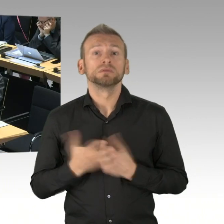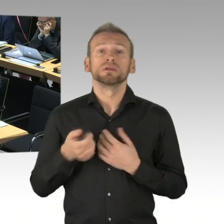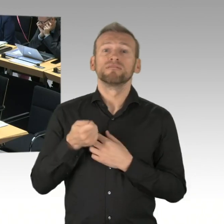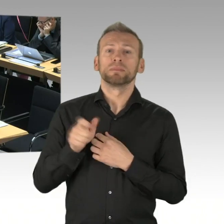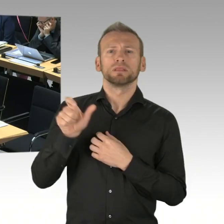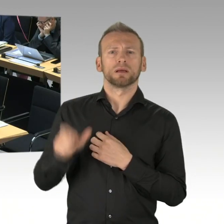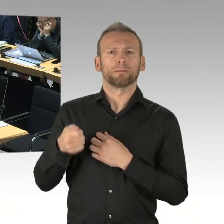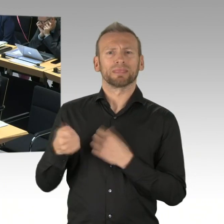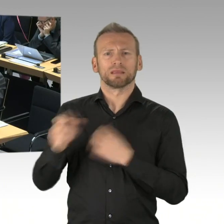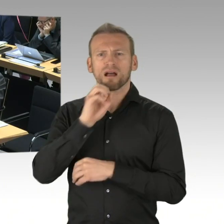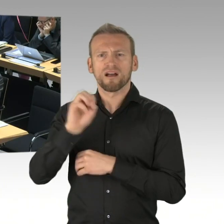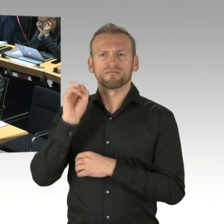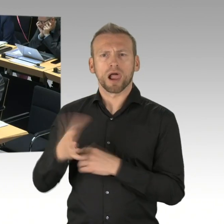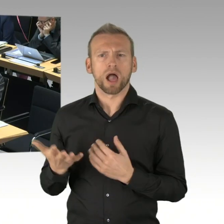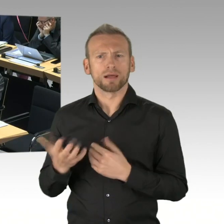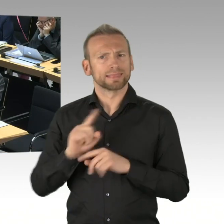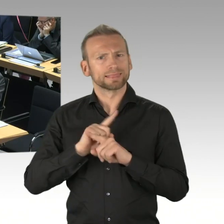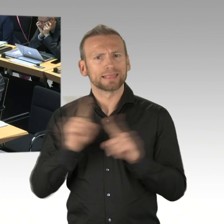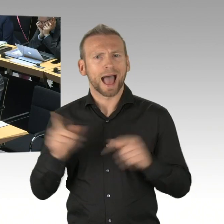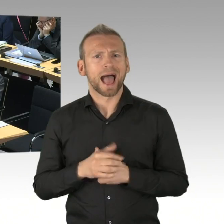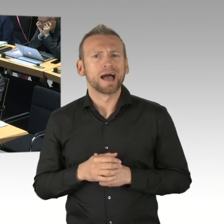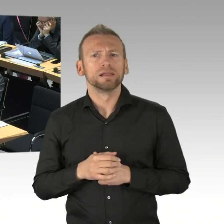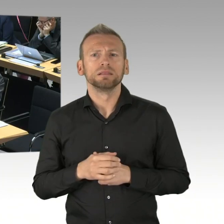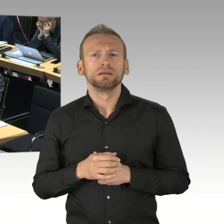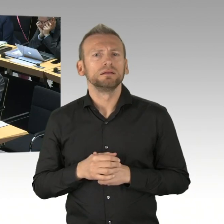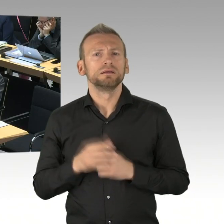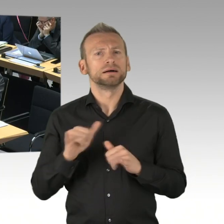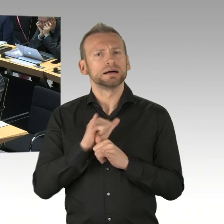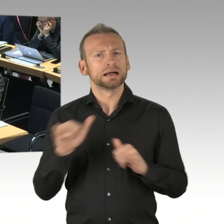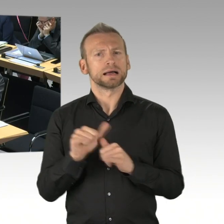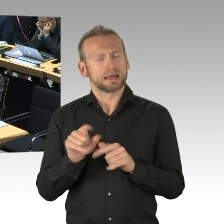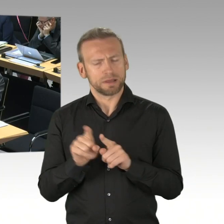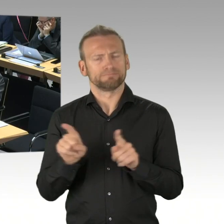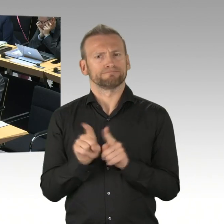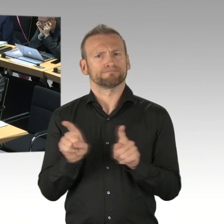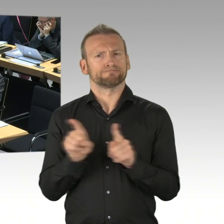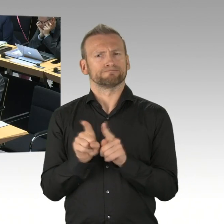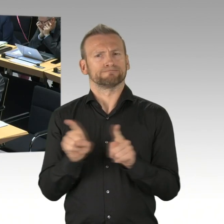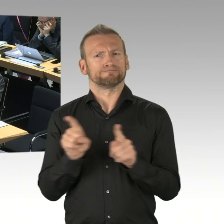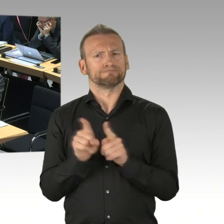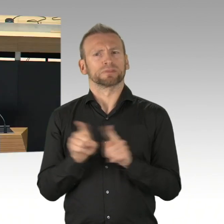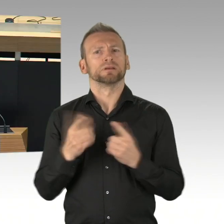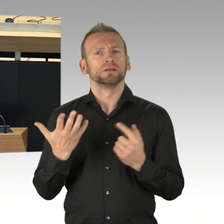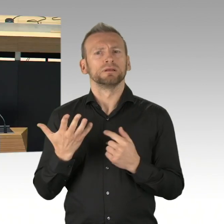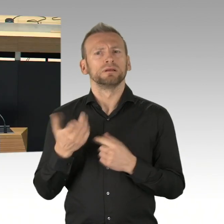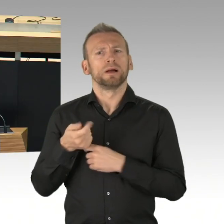(Zwischenrufe) Weil niemand versteht natürlich hier in diesem Raum den Sachverhalt